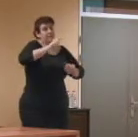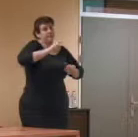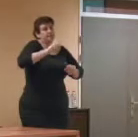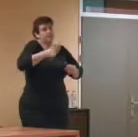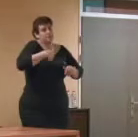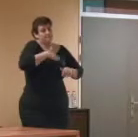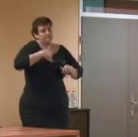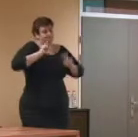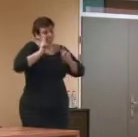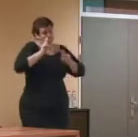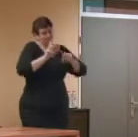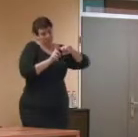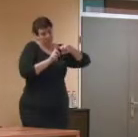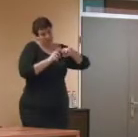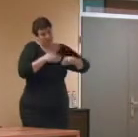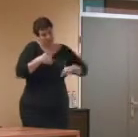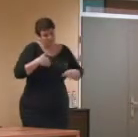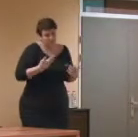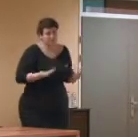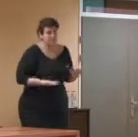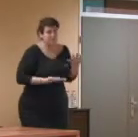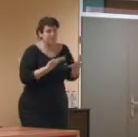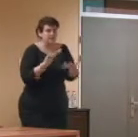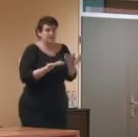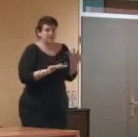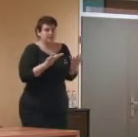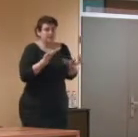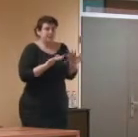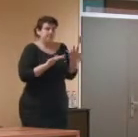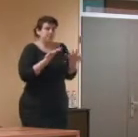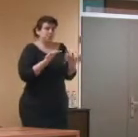lleno, que es un poco la satisfacción de que